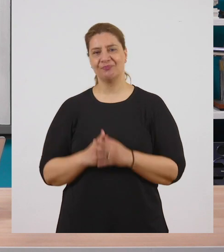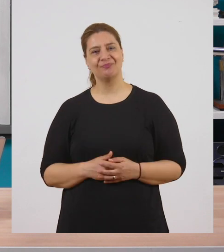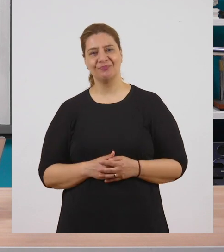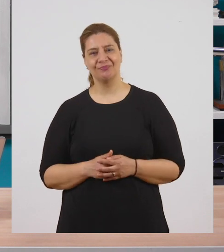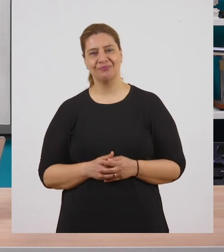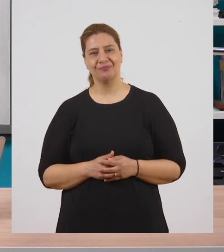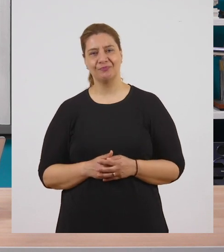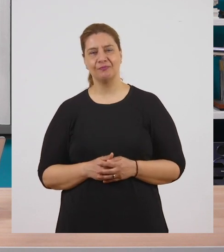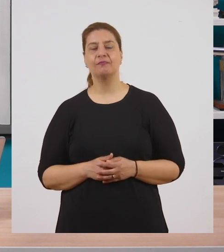Το θρανίο.